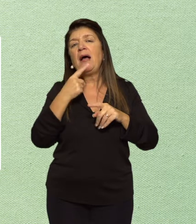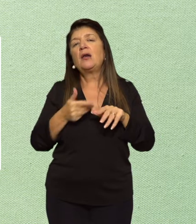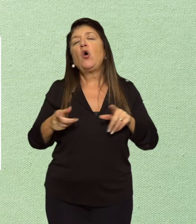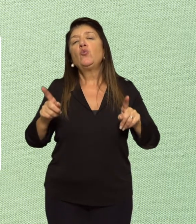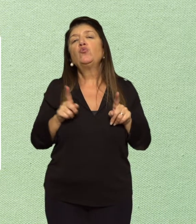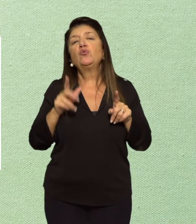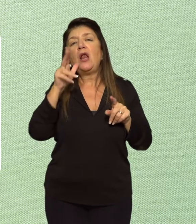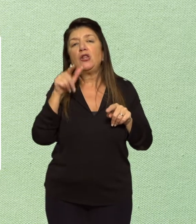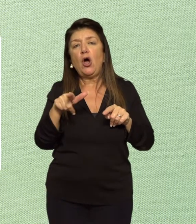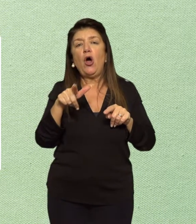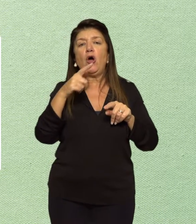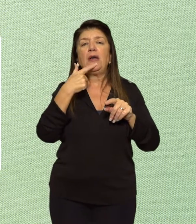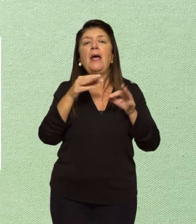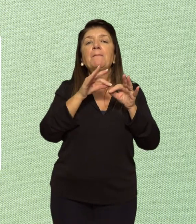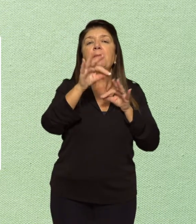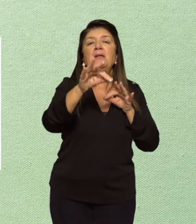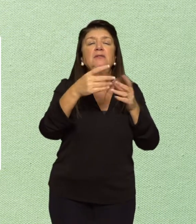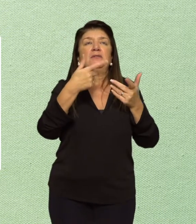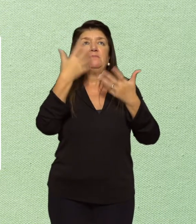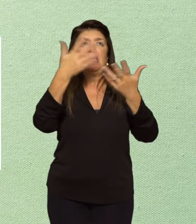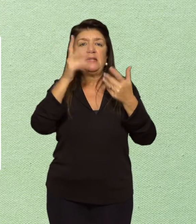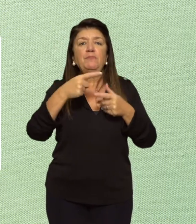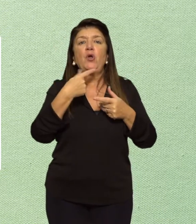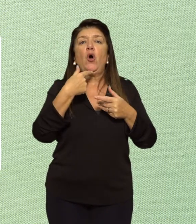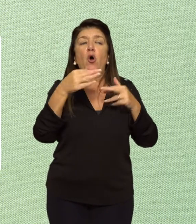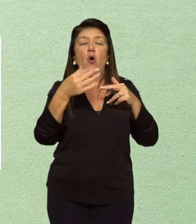le misure cautelari, l'allontanamento dalla casa familiare, il diritto di avvicinamento, che sono